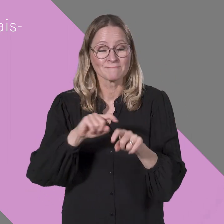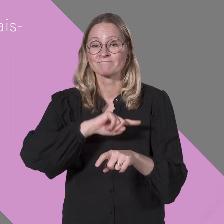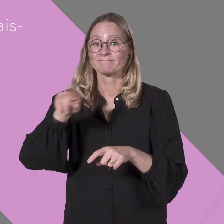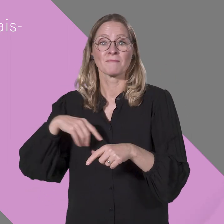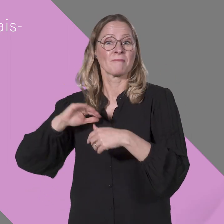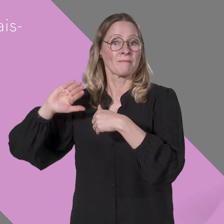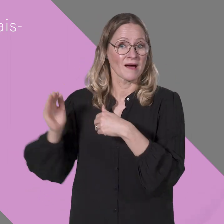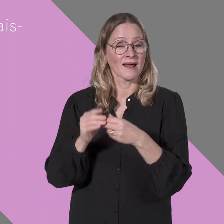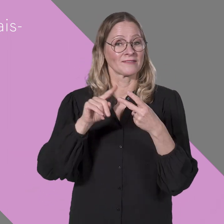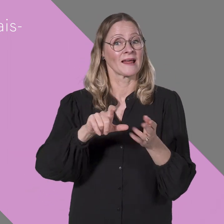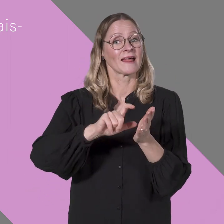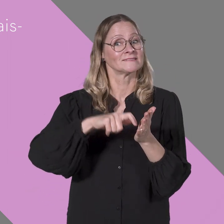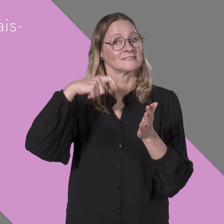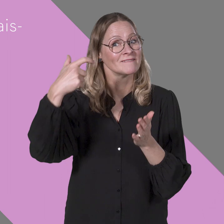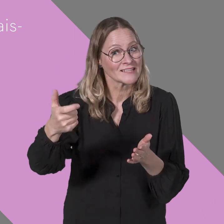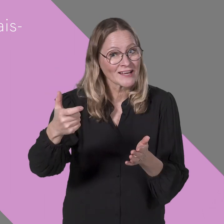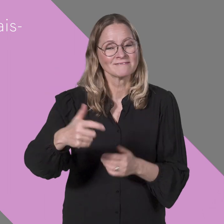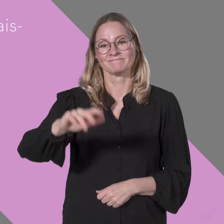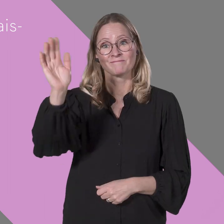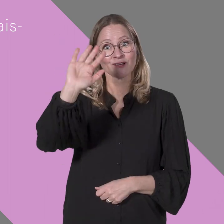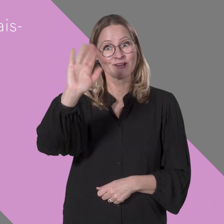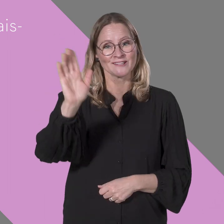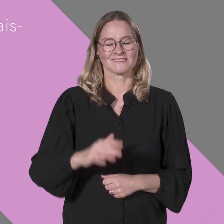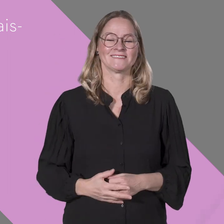Palaamme asiaan taas ensi viikolla, moi moi!